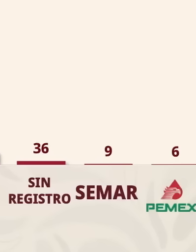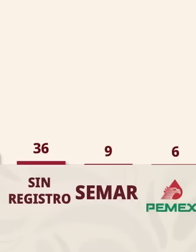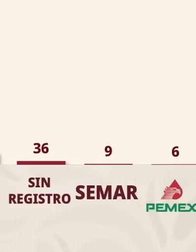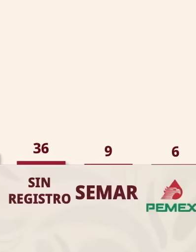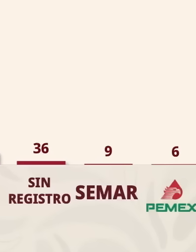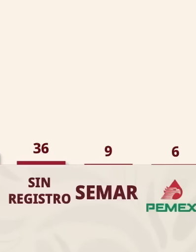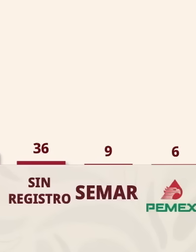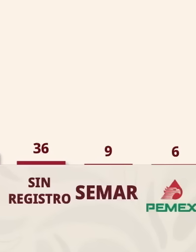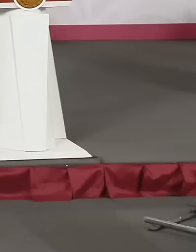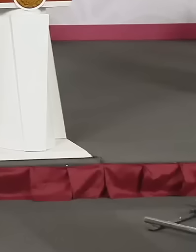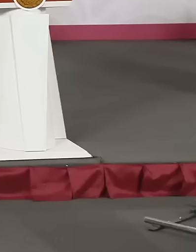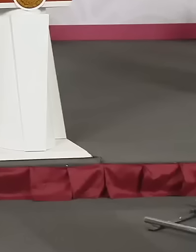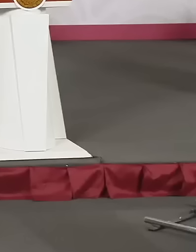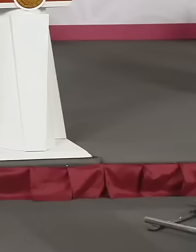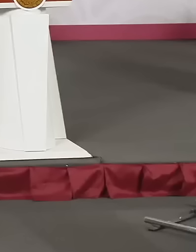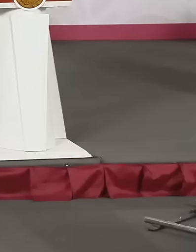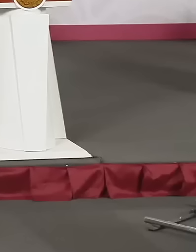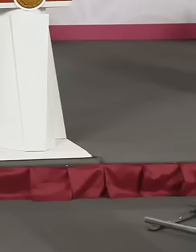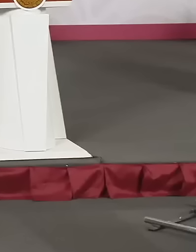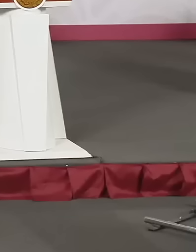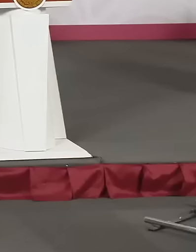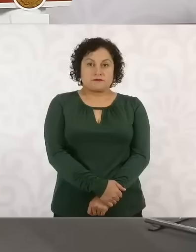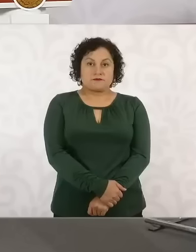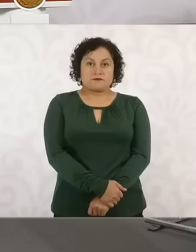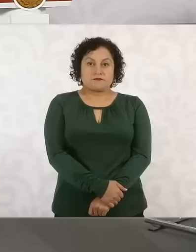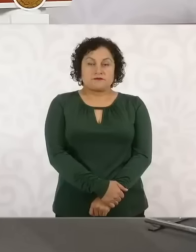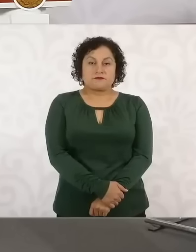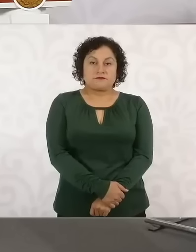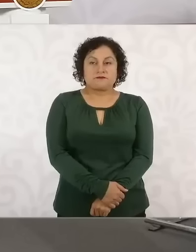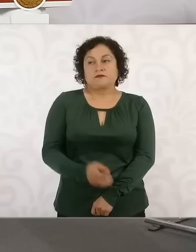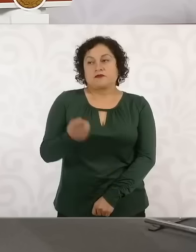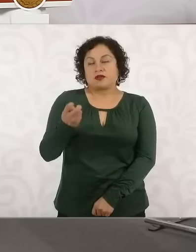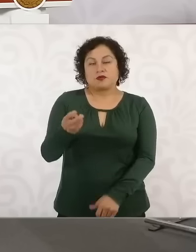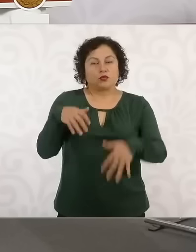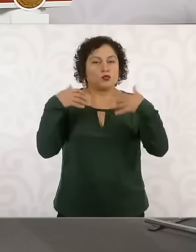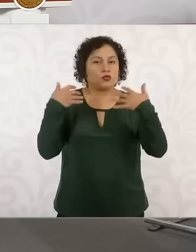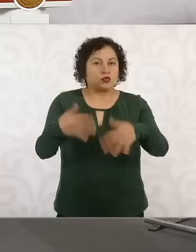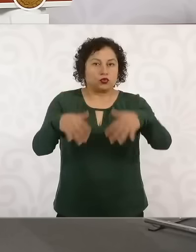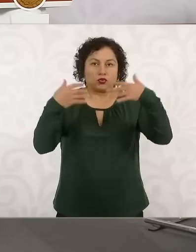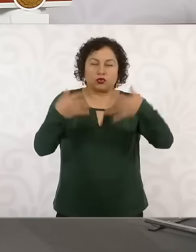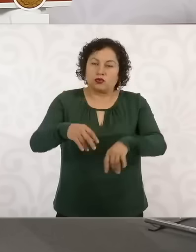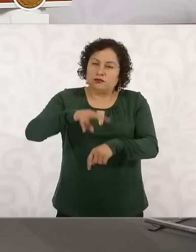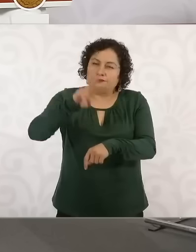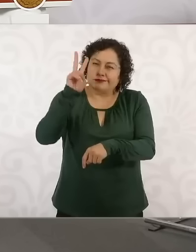agradecerles porque nos han atendido a todos los pacientes en urgencias y emergencias.